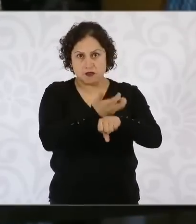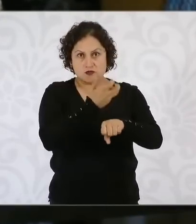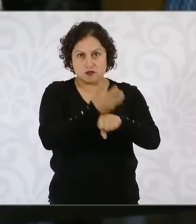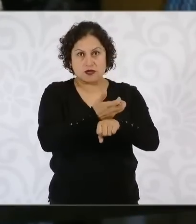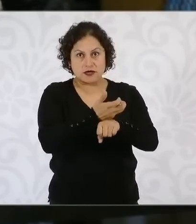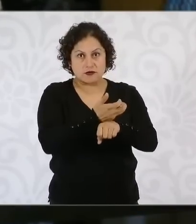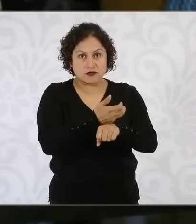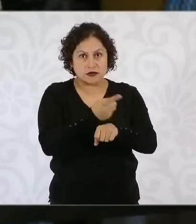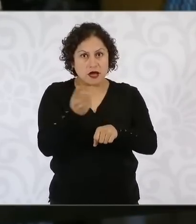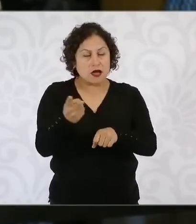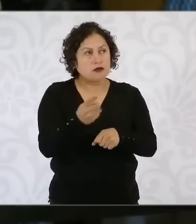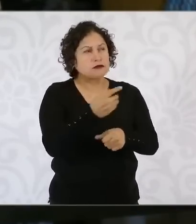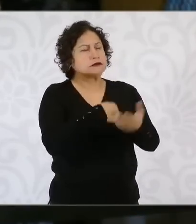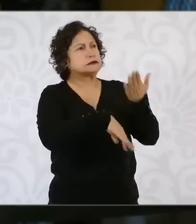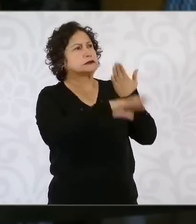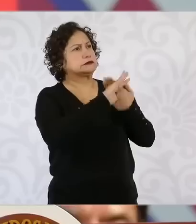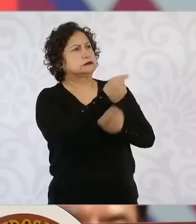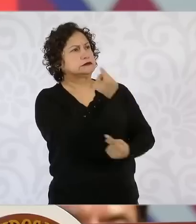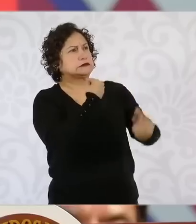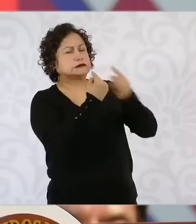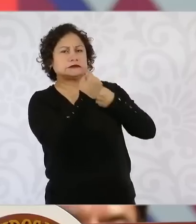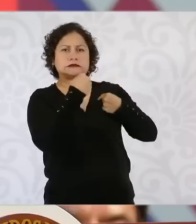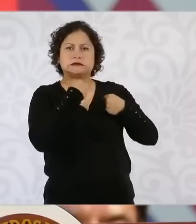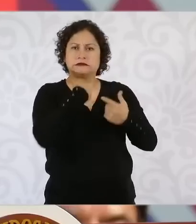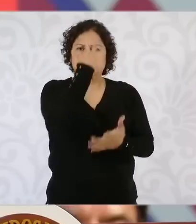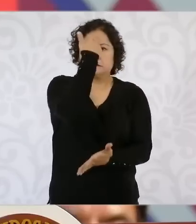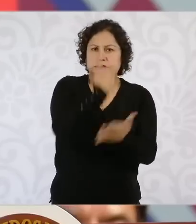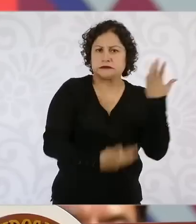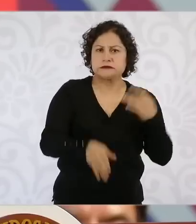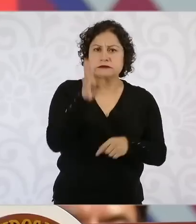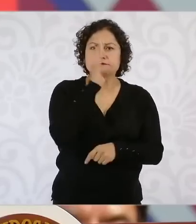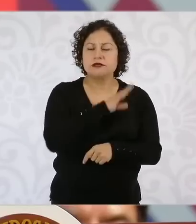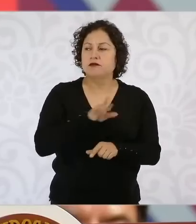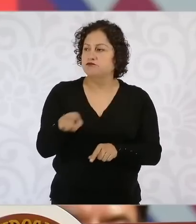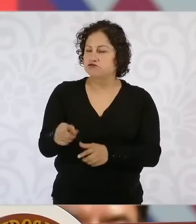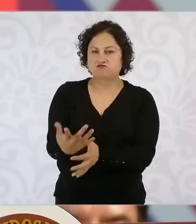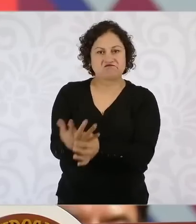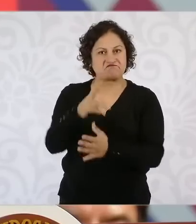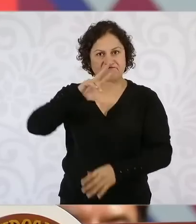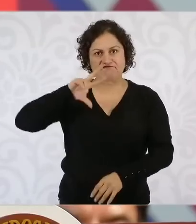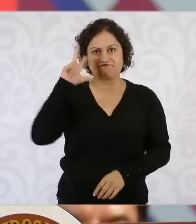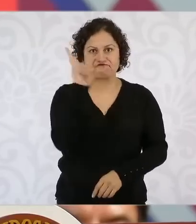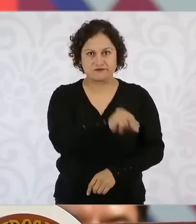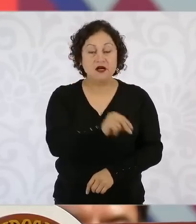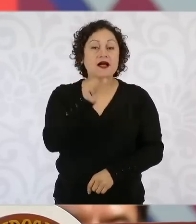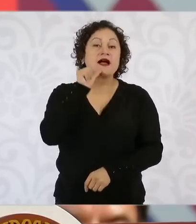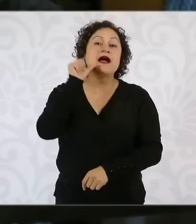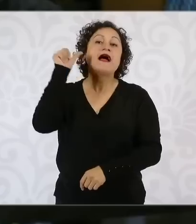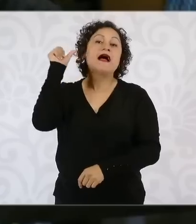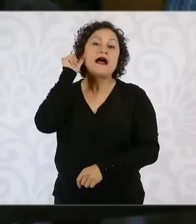dicen no el día de ayer hubo una manifestación por ejemplo en los llamados freeways en Los Ángeles